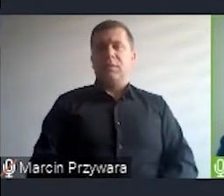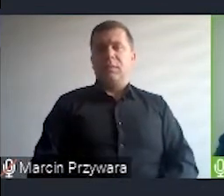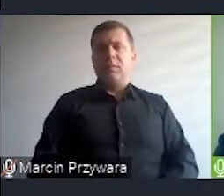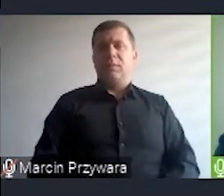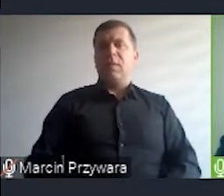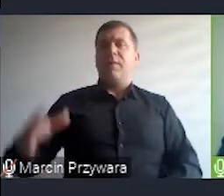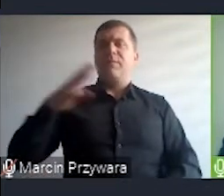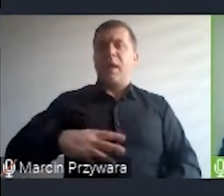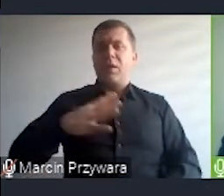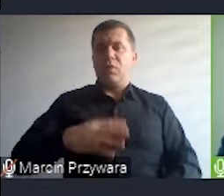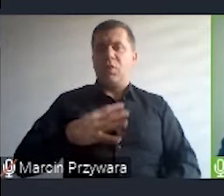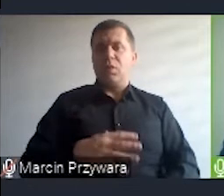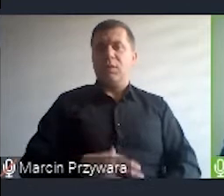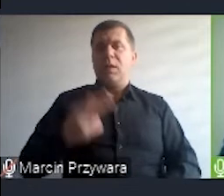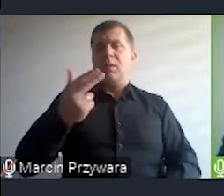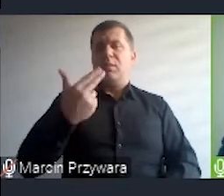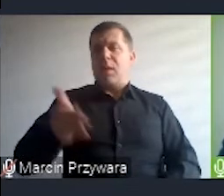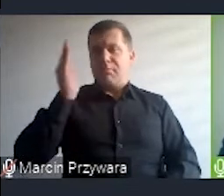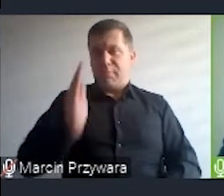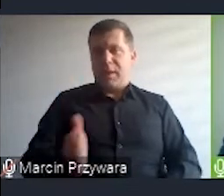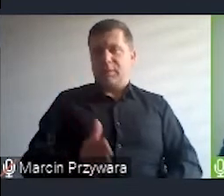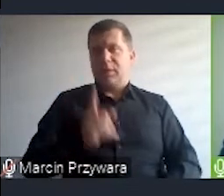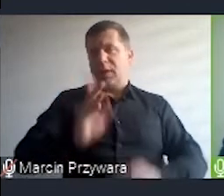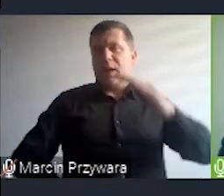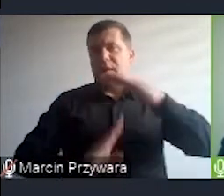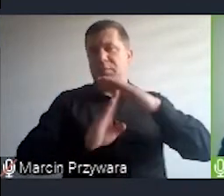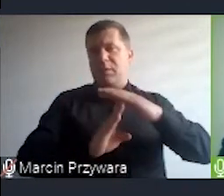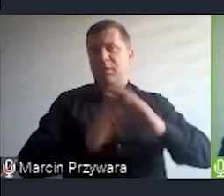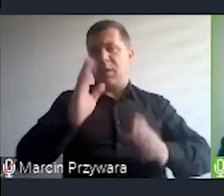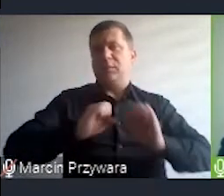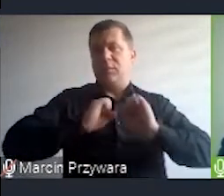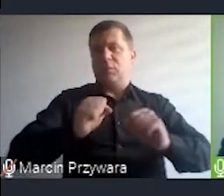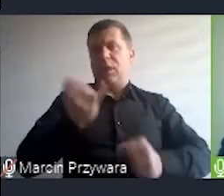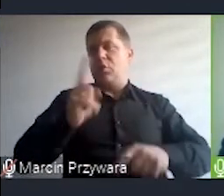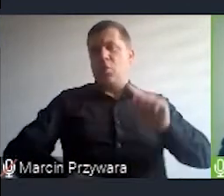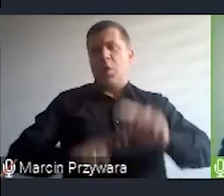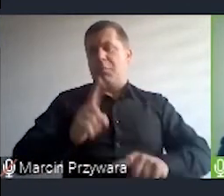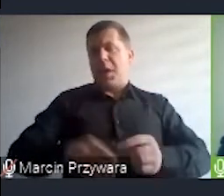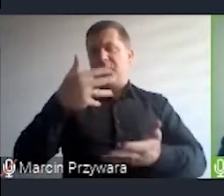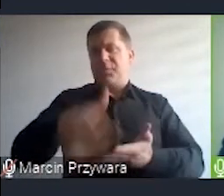Czyli wartości nie będą limitowane, będą funkcjonowały jako normalny wydatek,